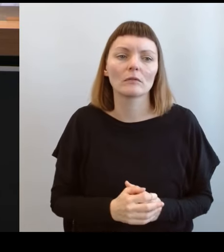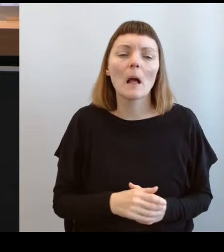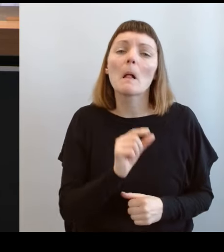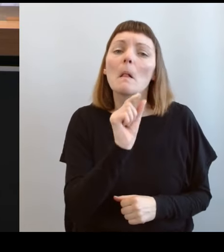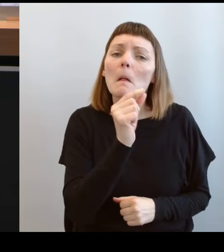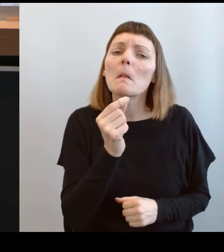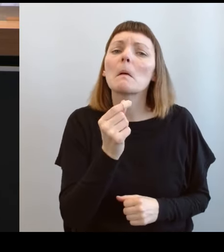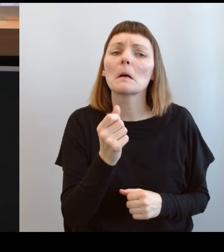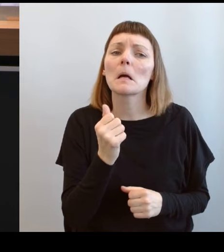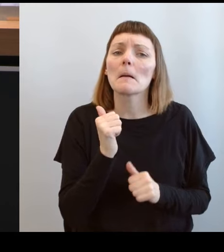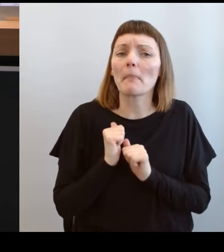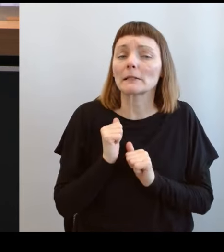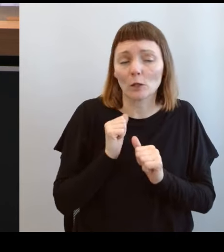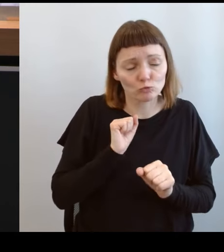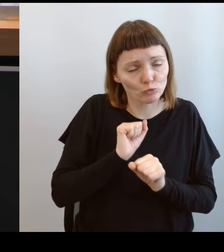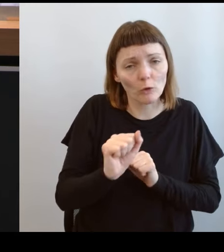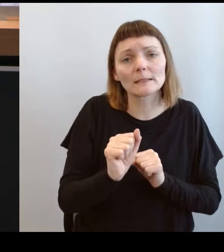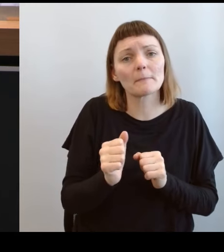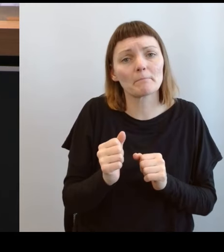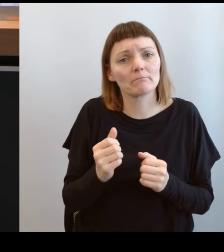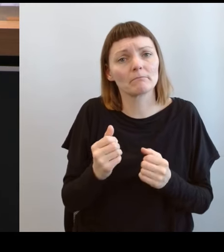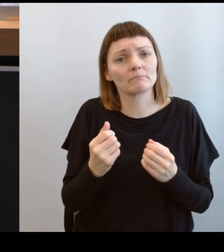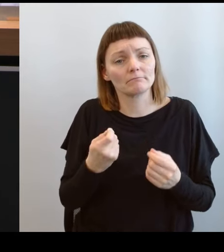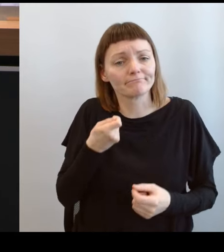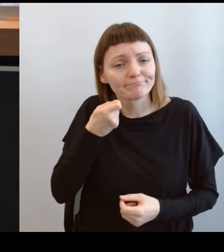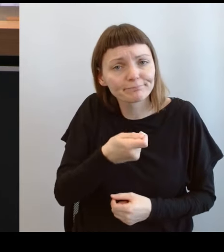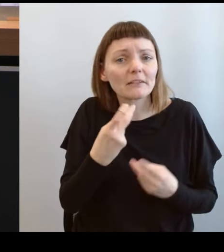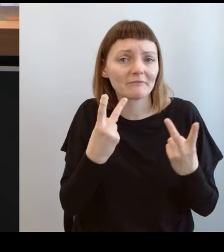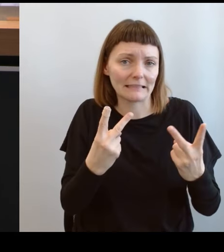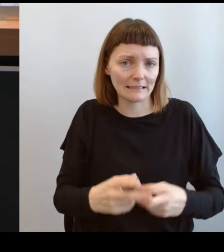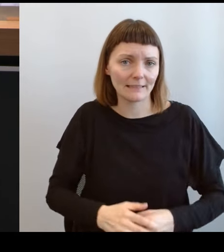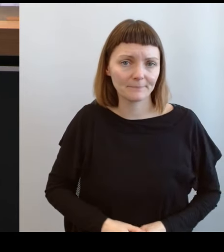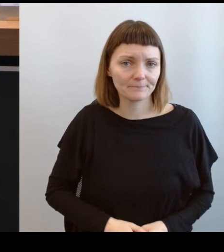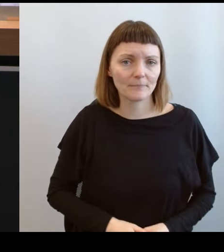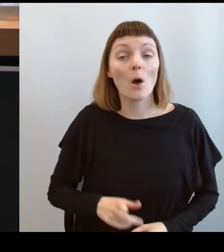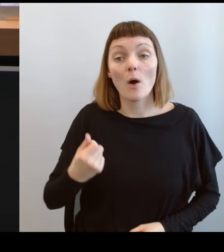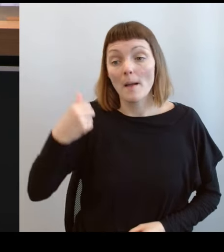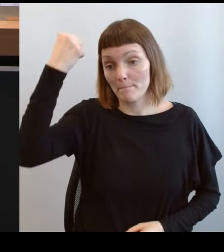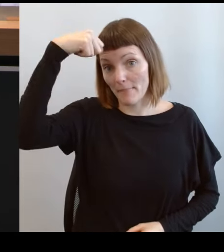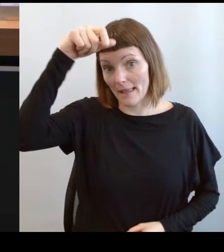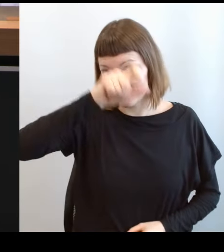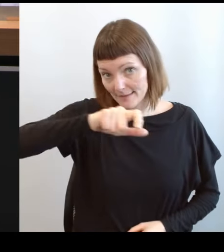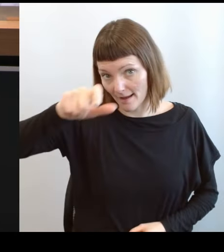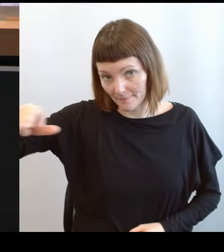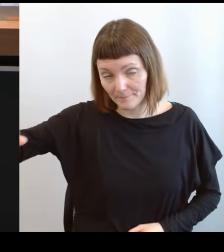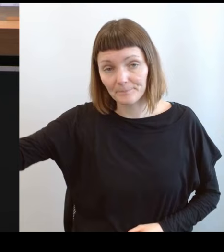dass die Berlinerinnen und Berlinerinnen von dieser Steuer nicht betroffen sind, sondern die, die hier aus geschäftlichen Gründen herkommen.